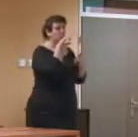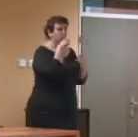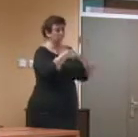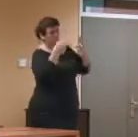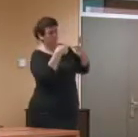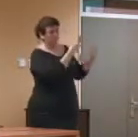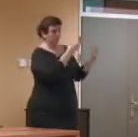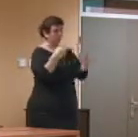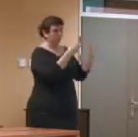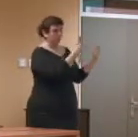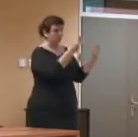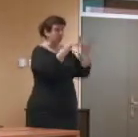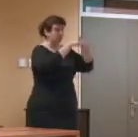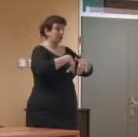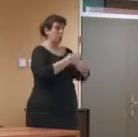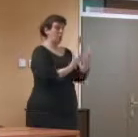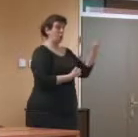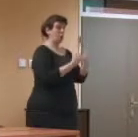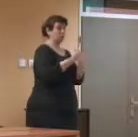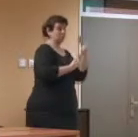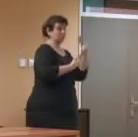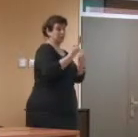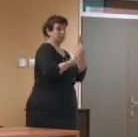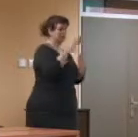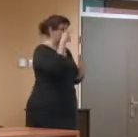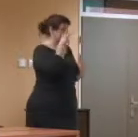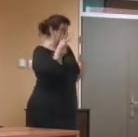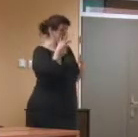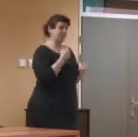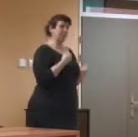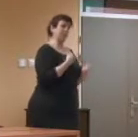que iba circulando por Valencia en la cual un empresario